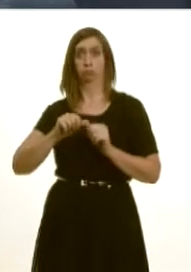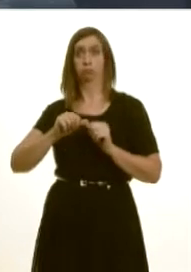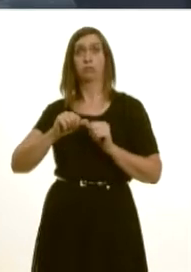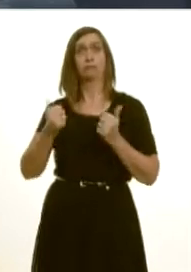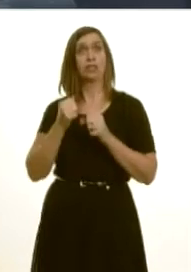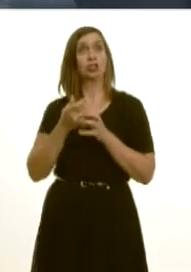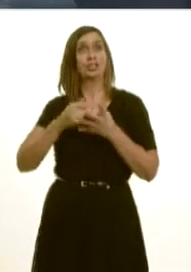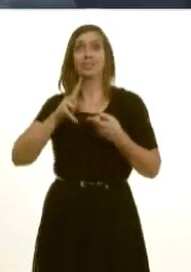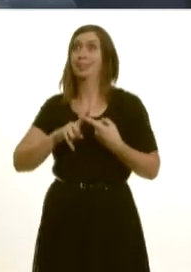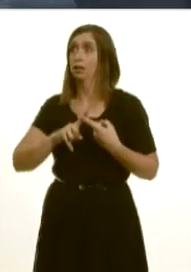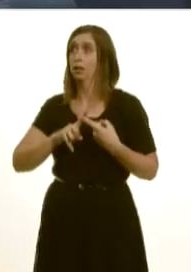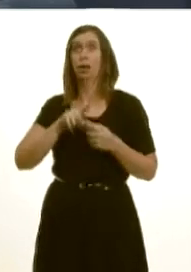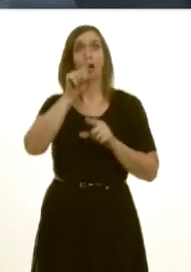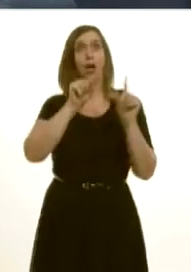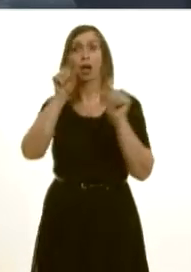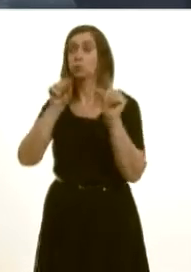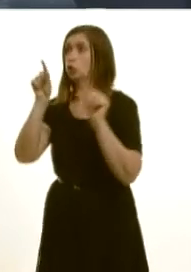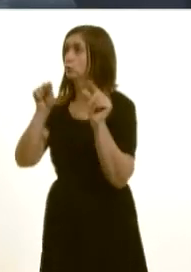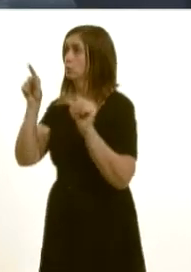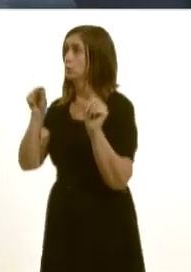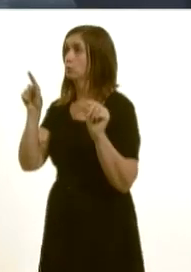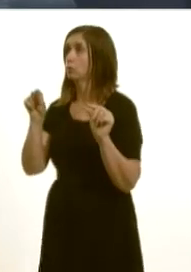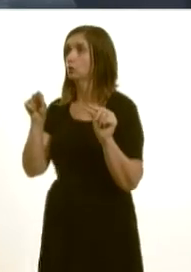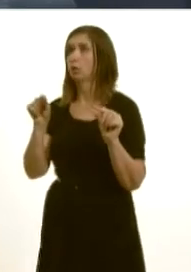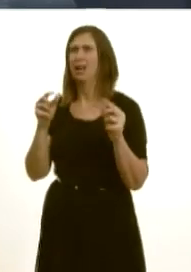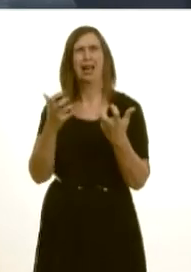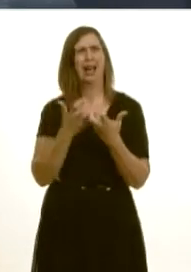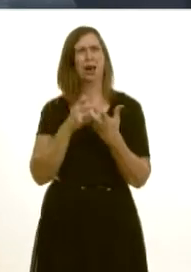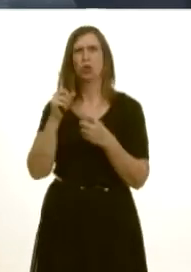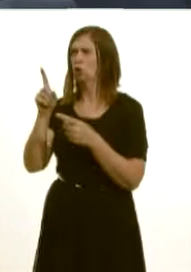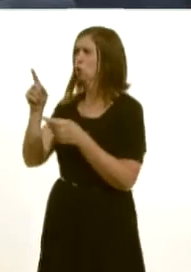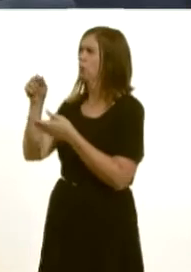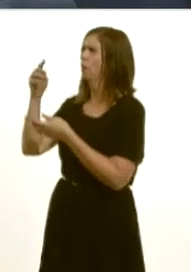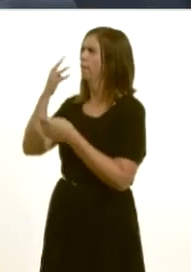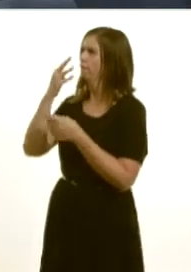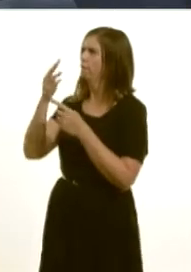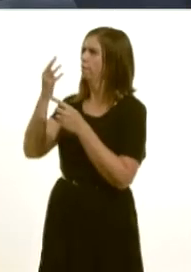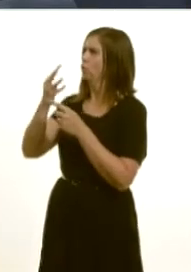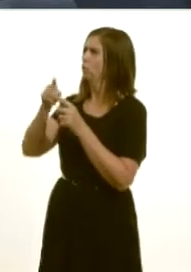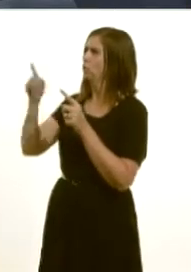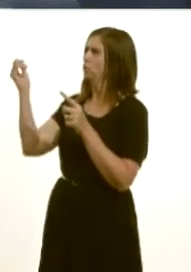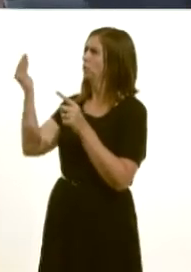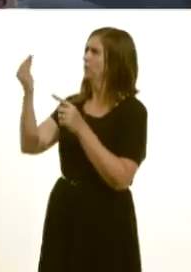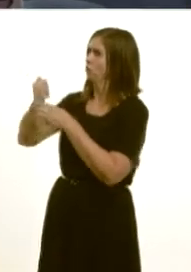grant 14 i 19 eleni, mewn blwyddyn, hyd at £4.4 miliwn, sy’n mynd i’w wneud yn anodd